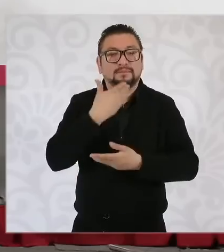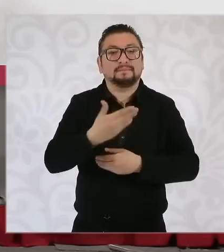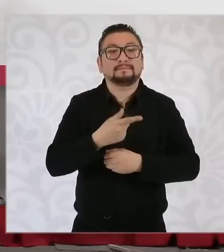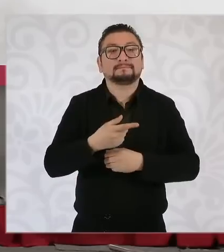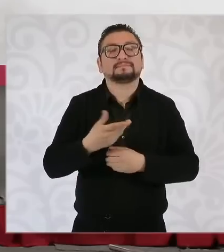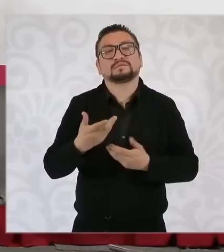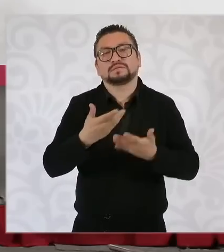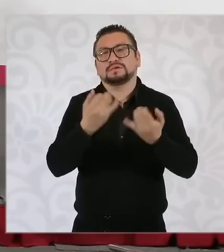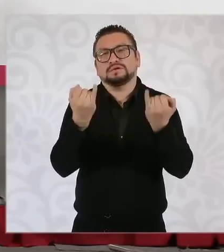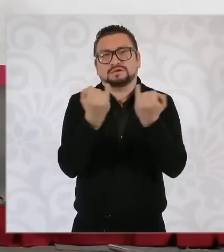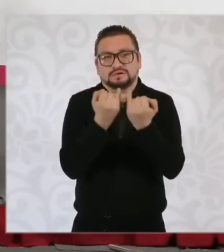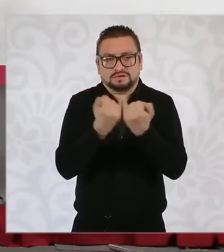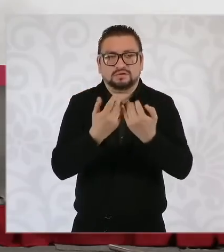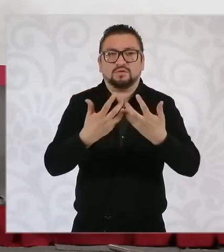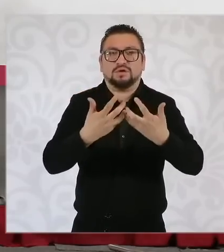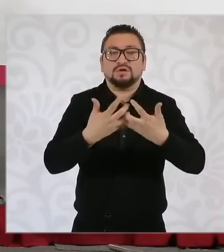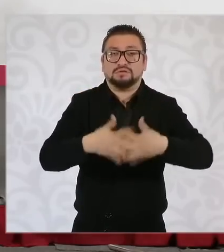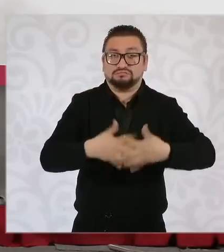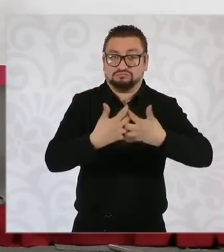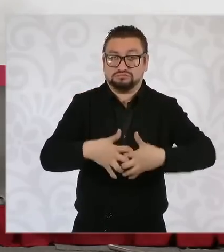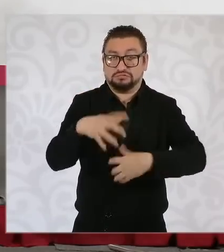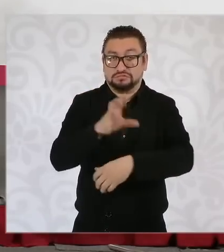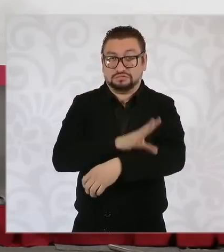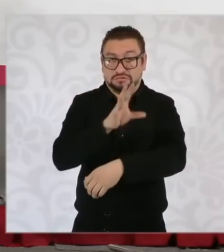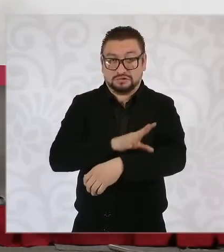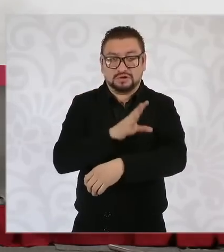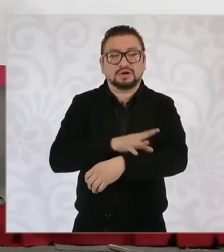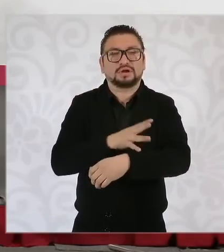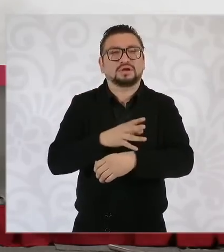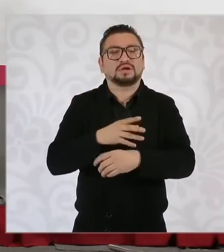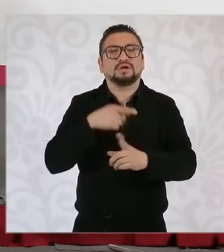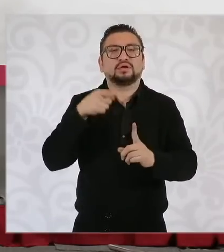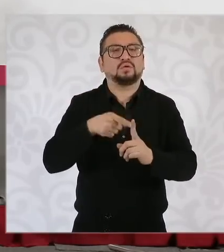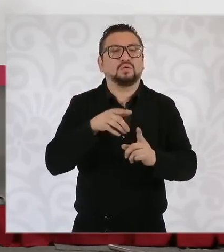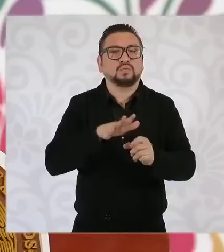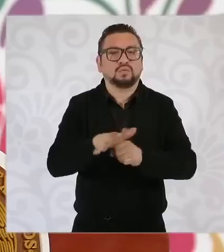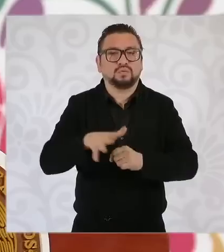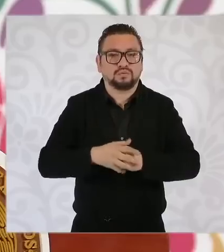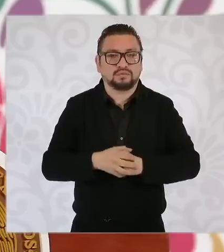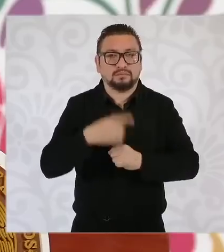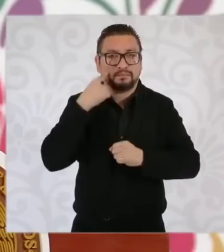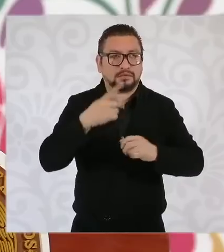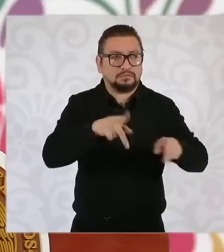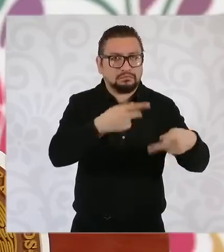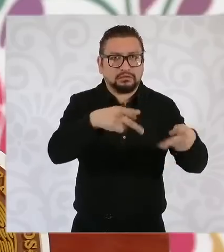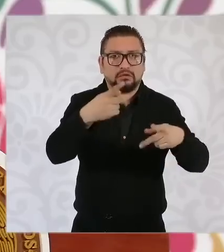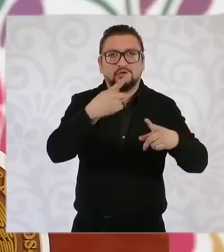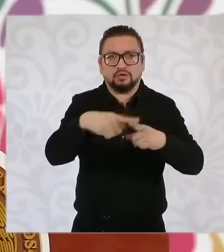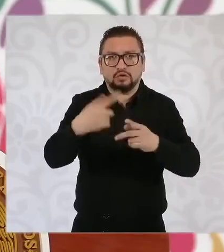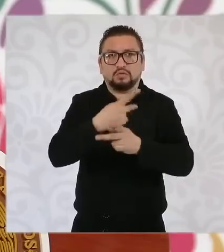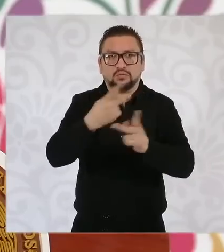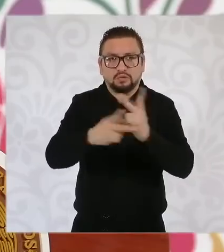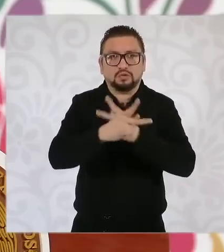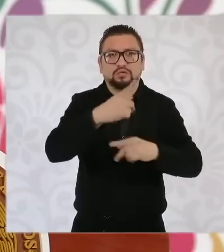la figura de de generador eléctrico en para venta en el y productos en el mercado eléctrico